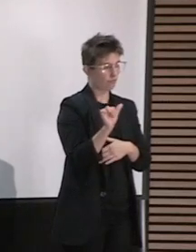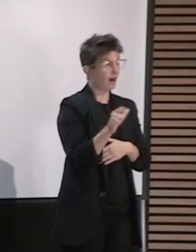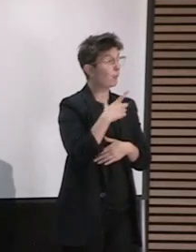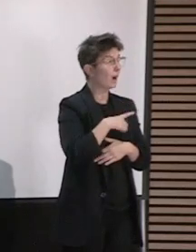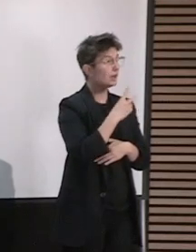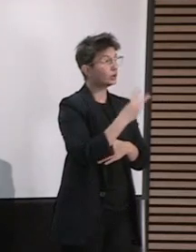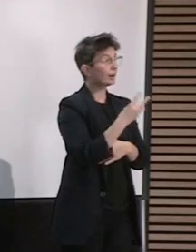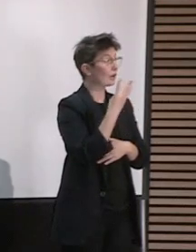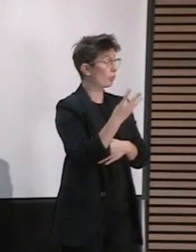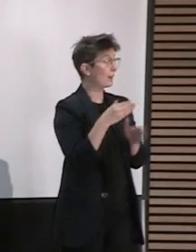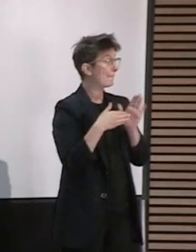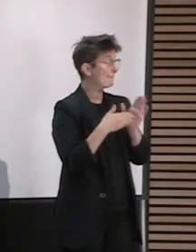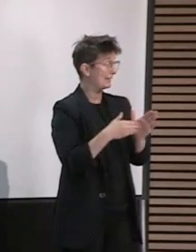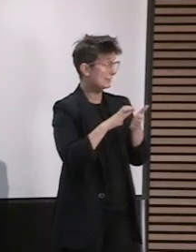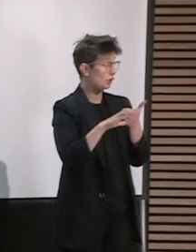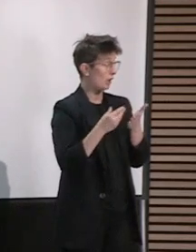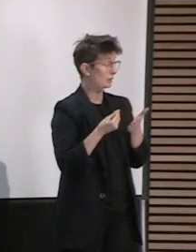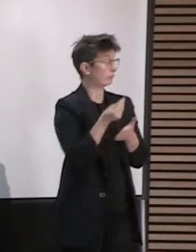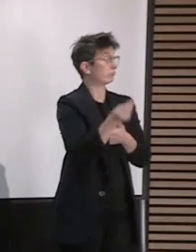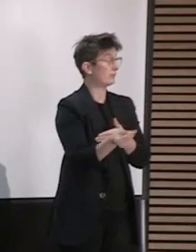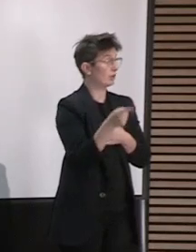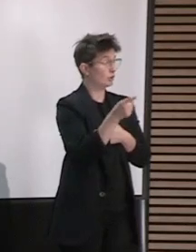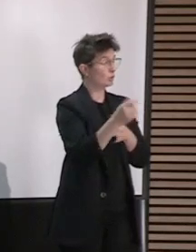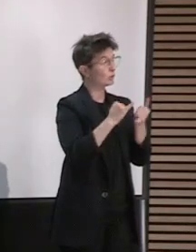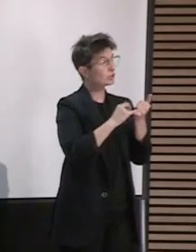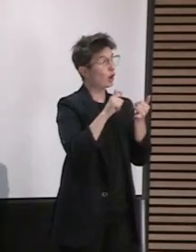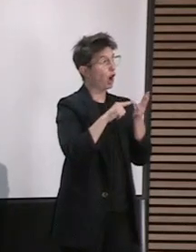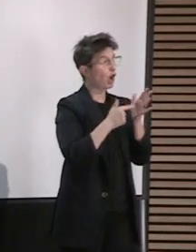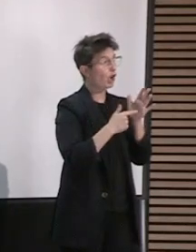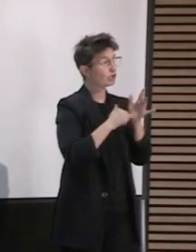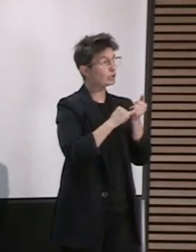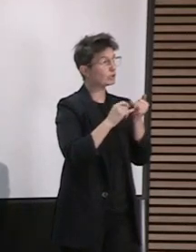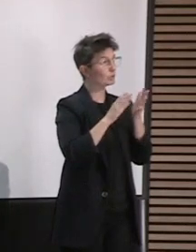tera kua riro mai i tenei kura nga te Kawanatanga, e$ 11